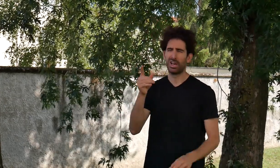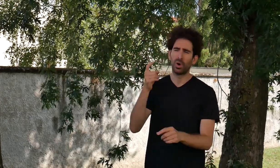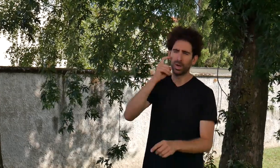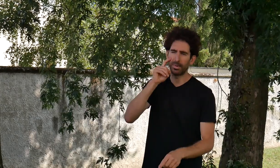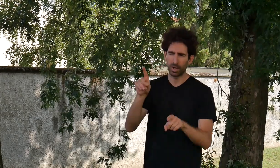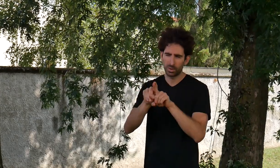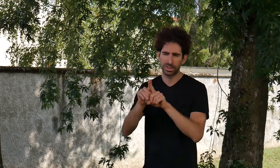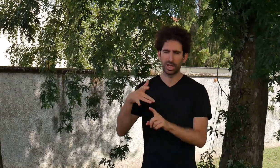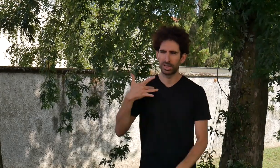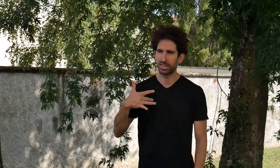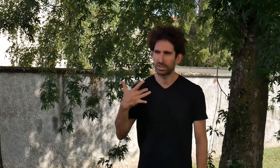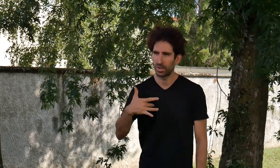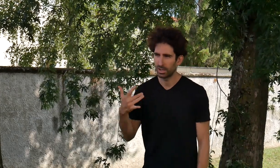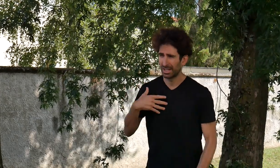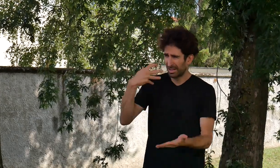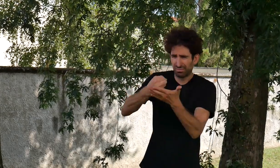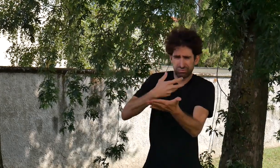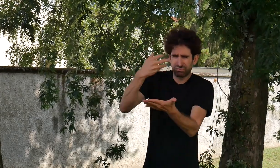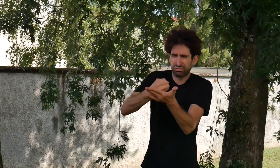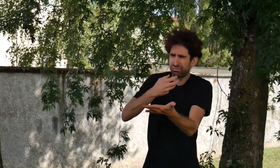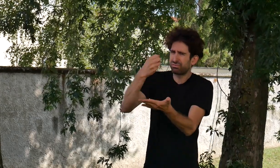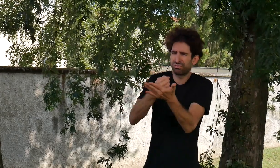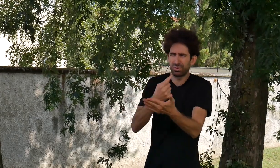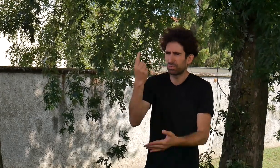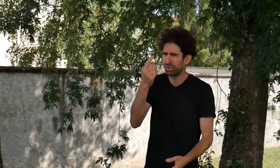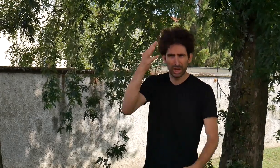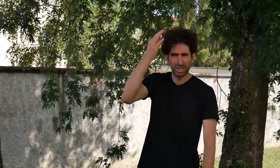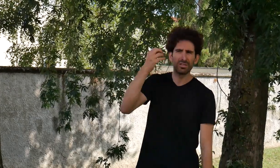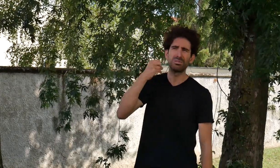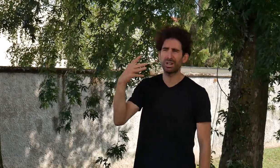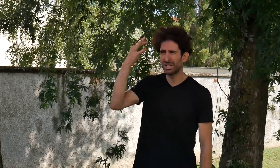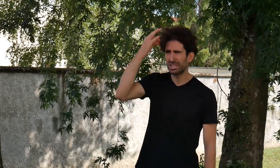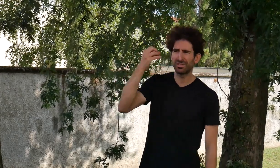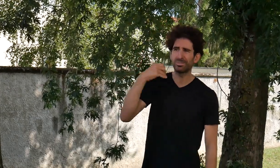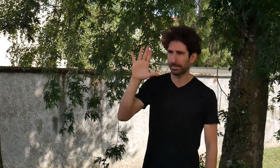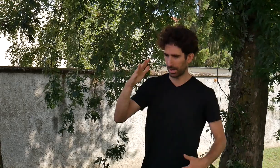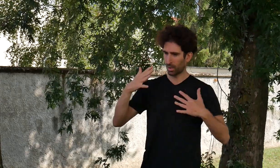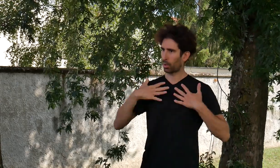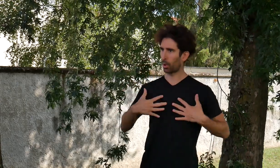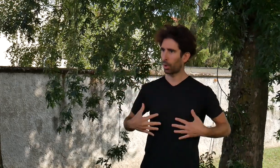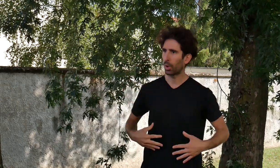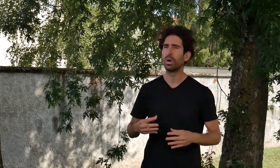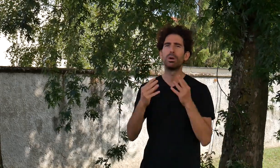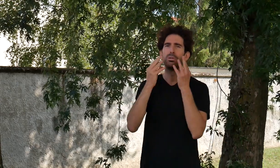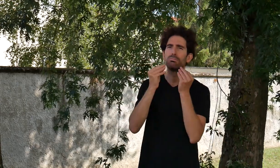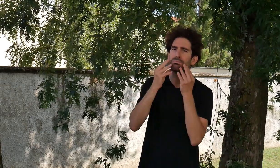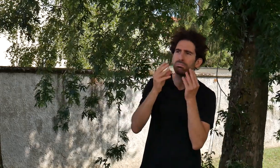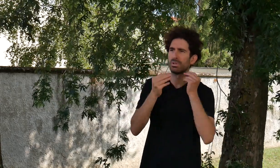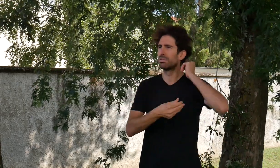Une autre remarque intéressante. Les informations concernent toujours les cheveux blancs. Mais le reste du corps comme la barbe,